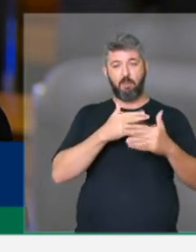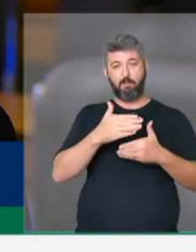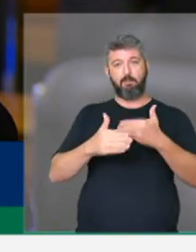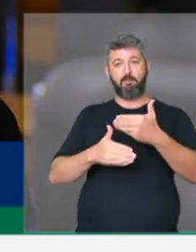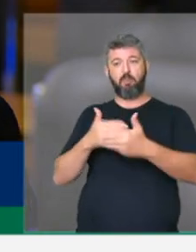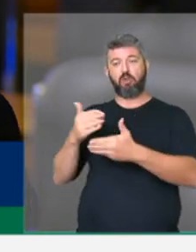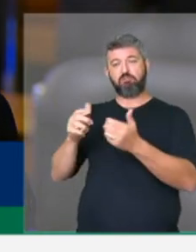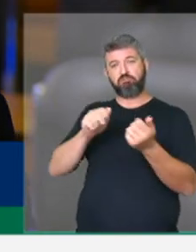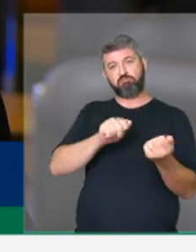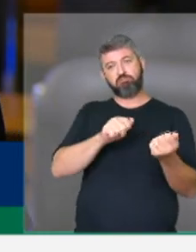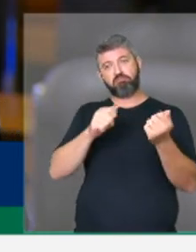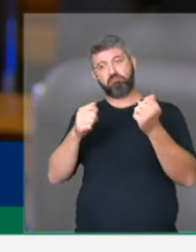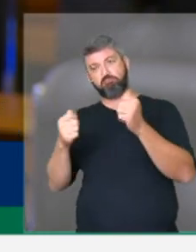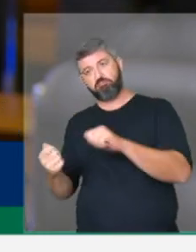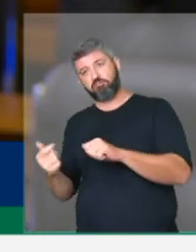A GENTE FAZ ISSO NÓS DAMOS UM MAL EXEMPLO PARA O BRASIL.